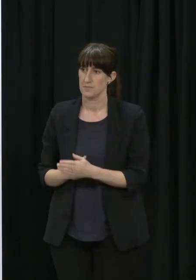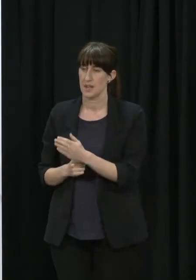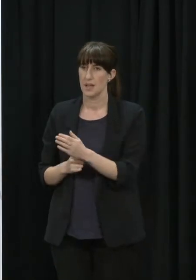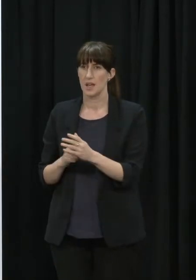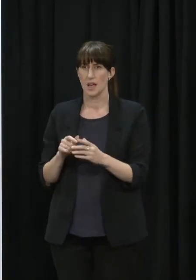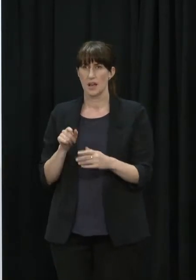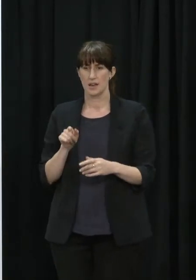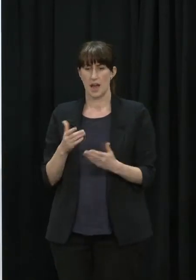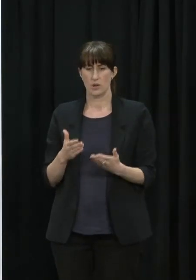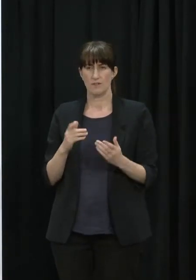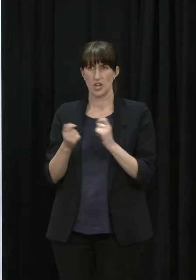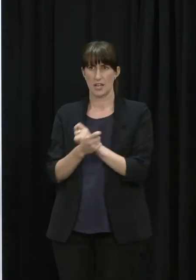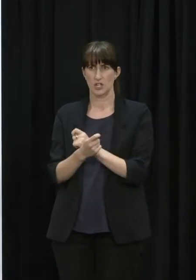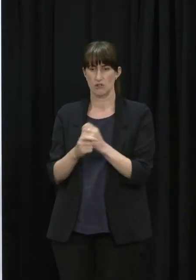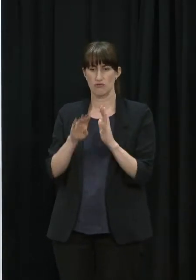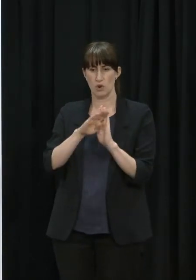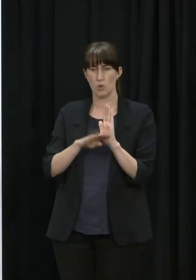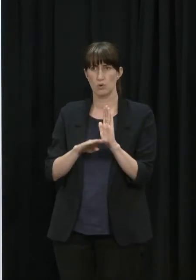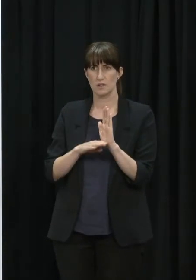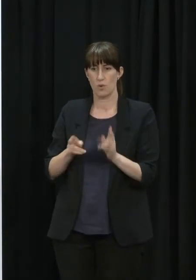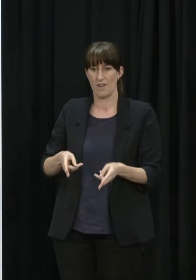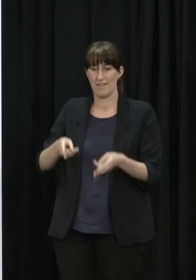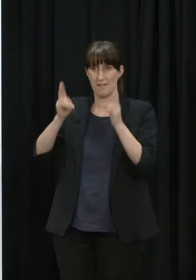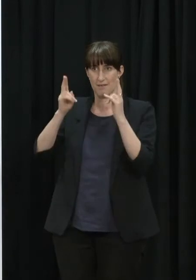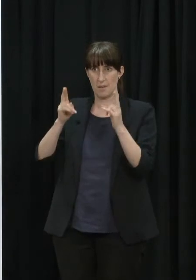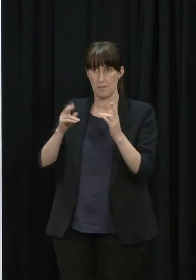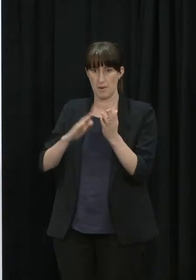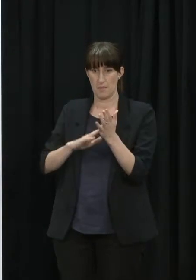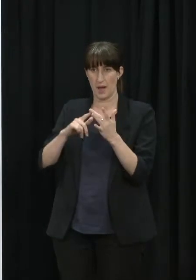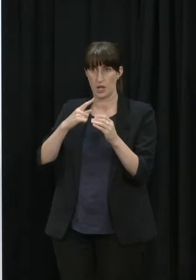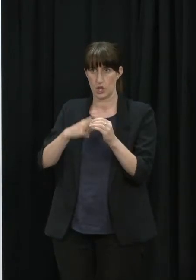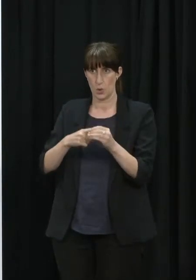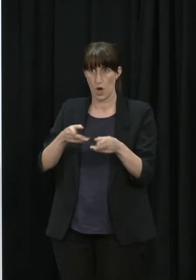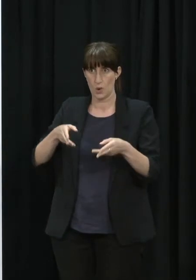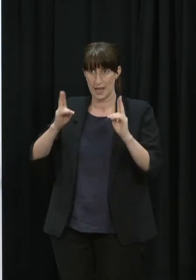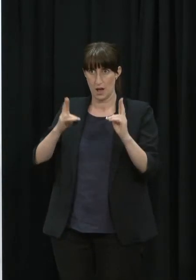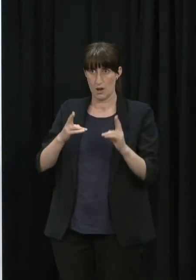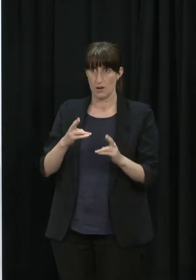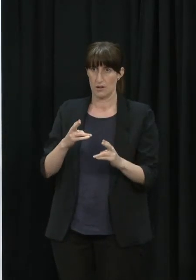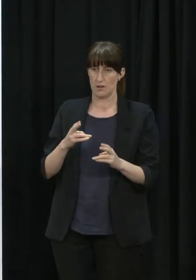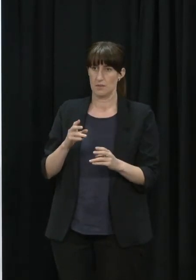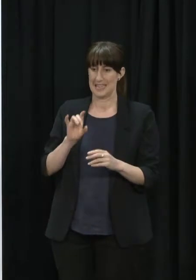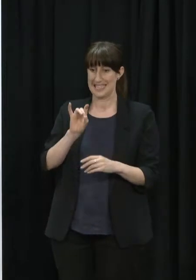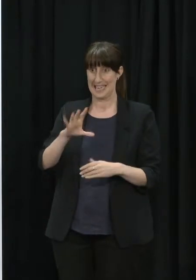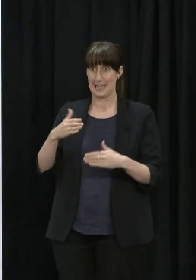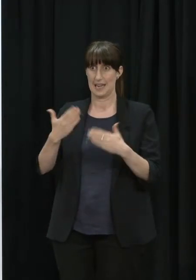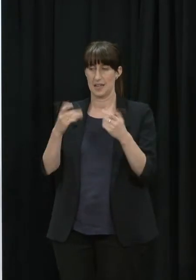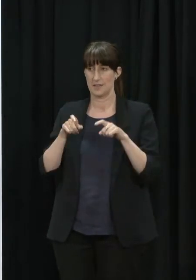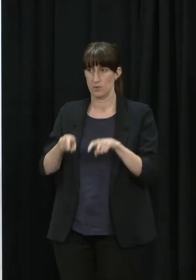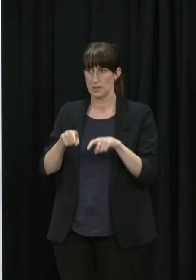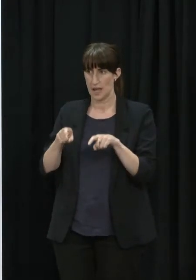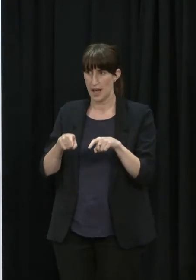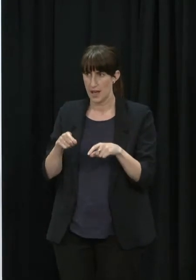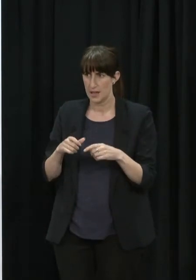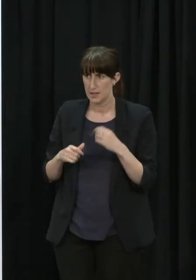haere tonu nga putea e waatea ana ki reira, ka haere tonu